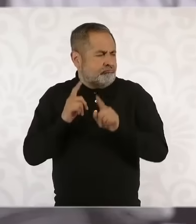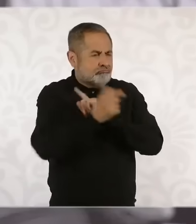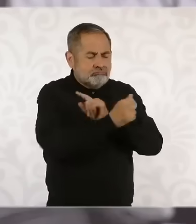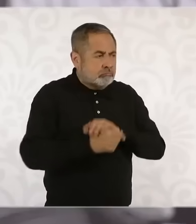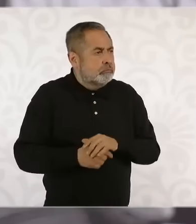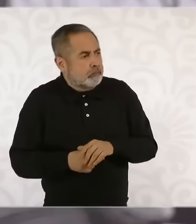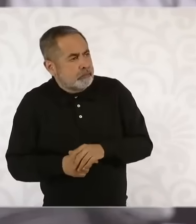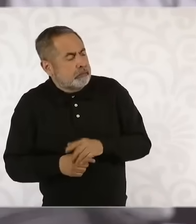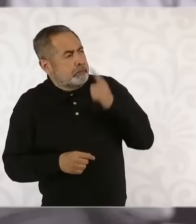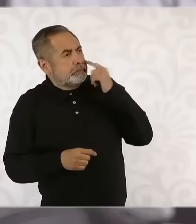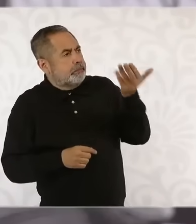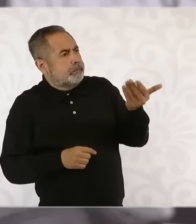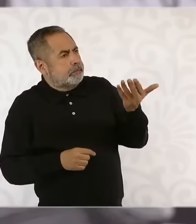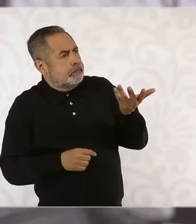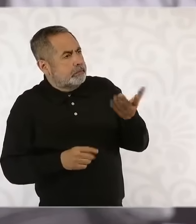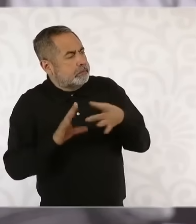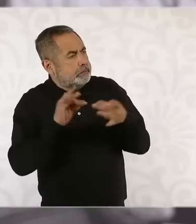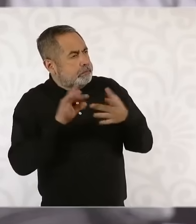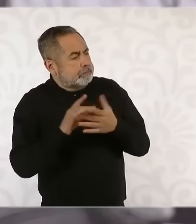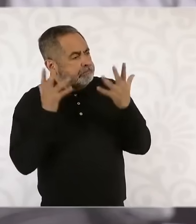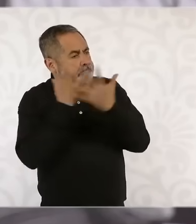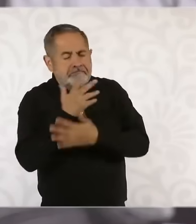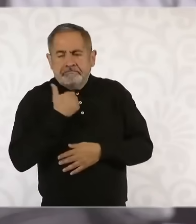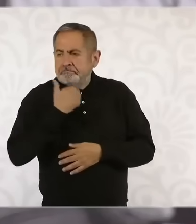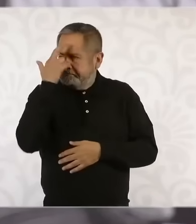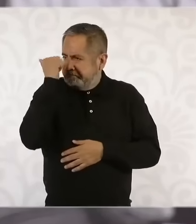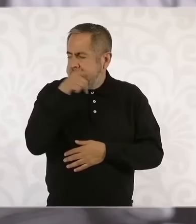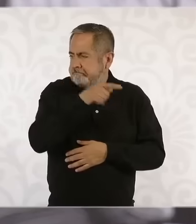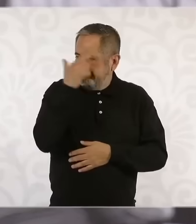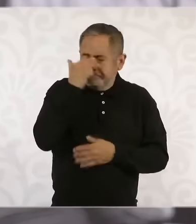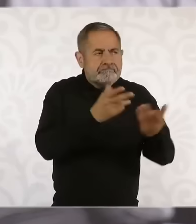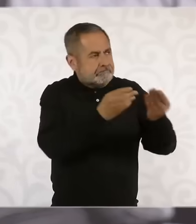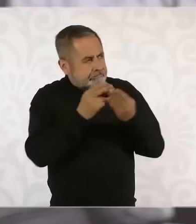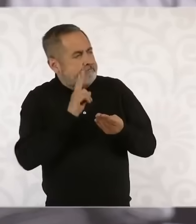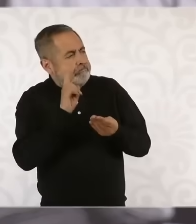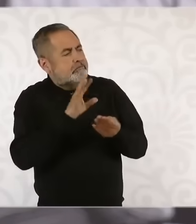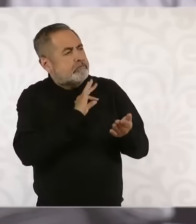observando y cuando eran observaciones válidas se tomaban en cuenta tanto en la Cámara de diputados